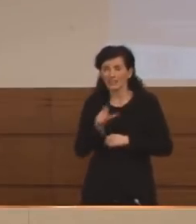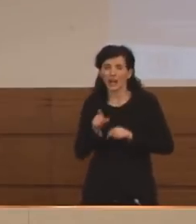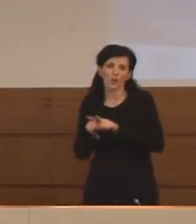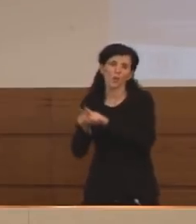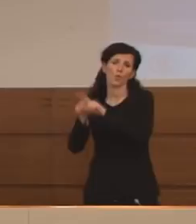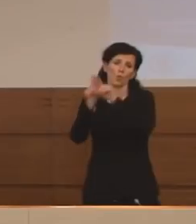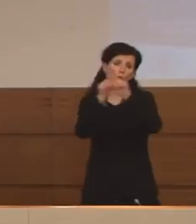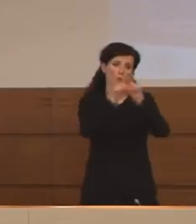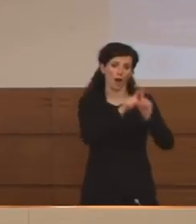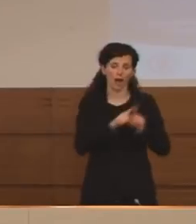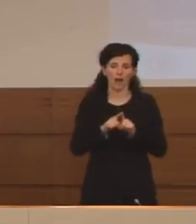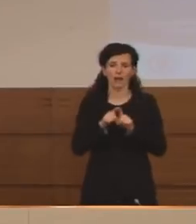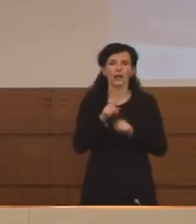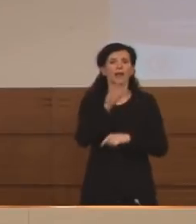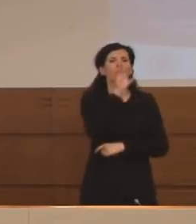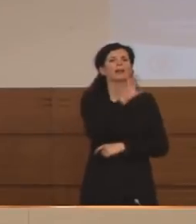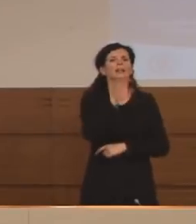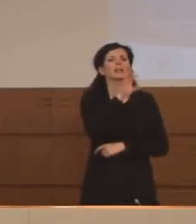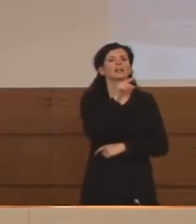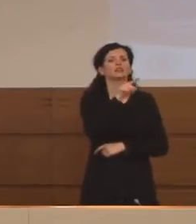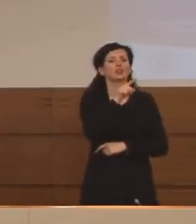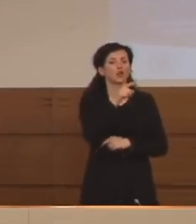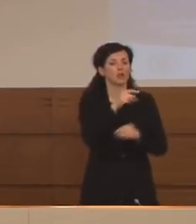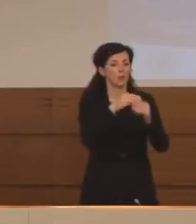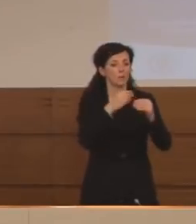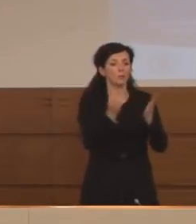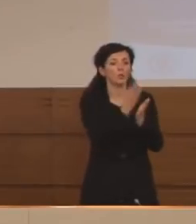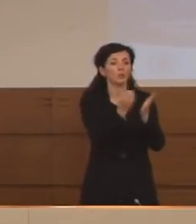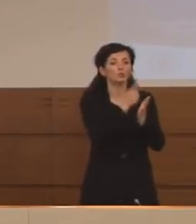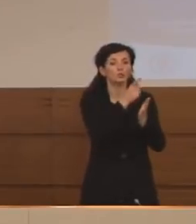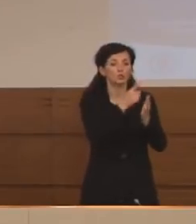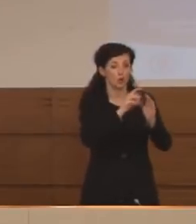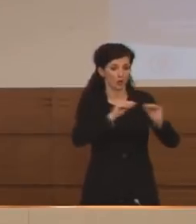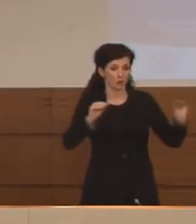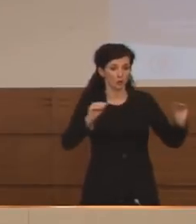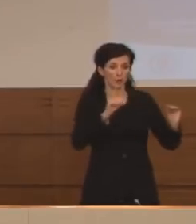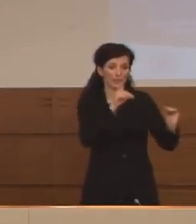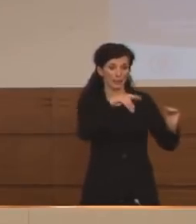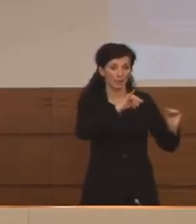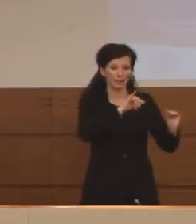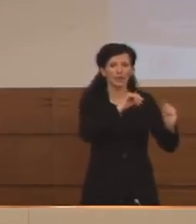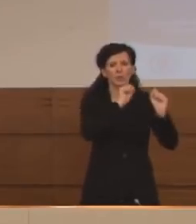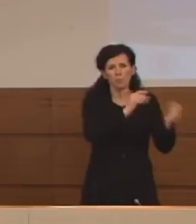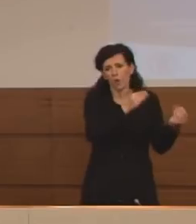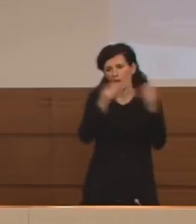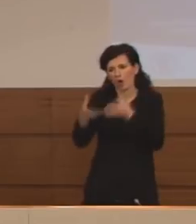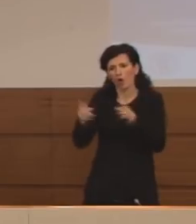Se una Regione produce reagenti potrebbero altre regioni al sud fare lo stesso?